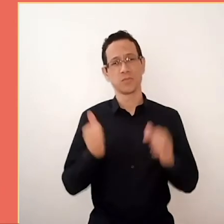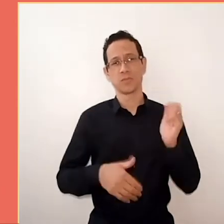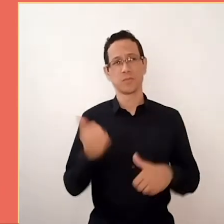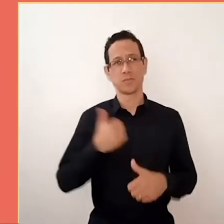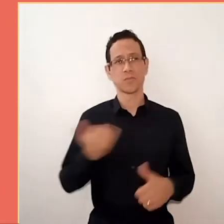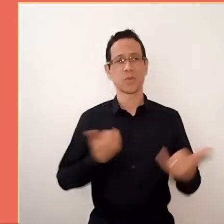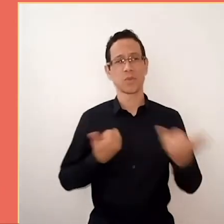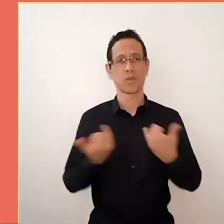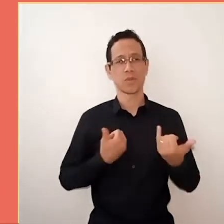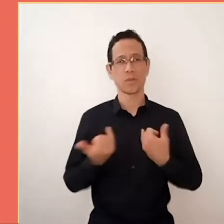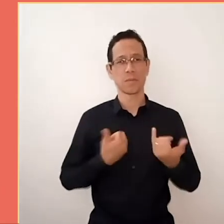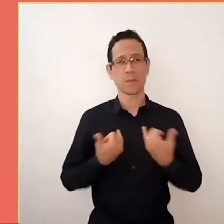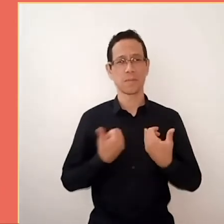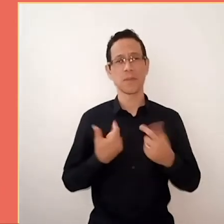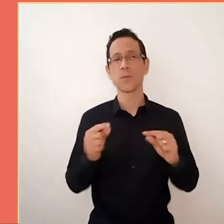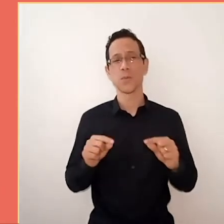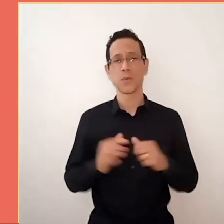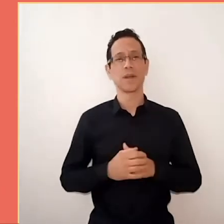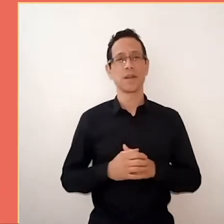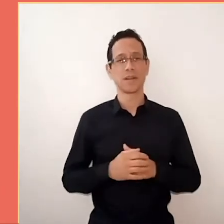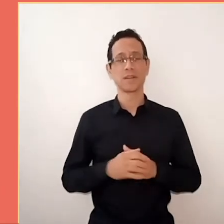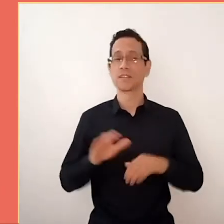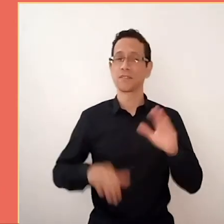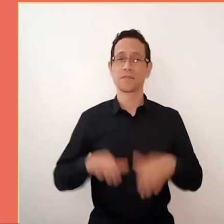Que eu acho que talvez valesse a pena